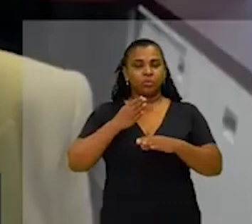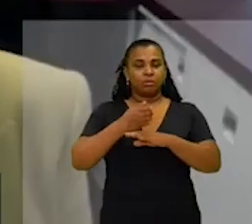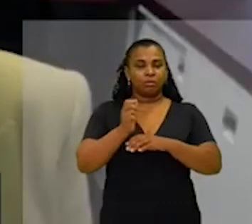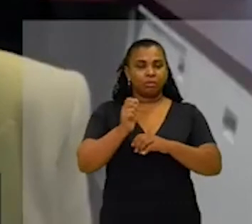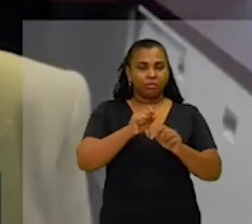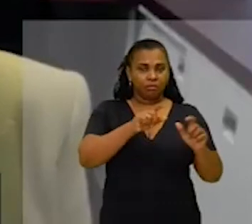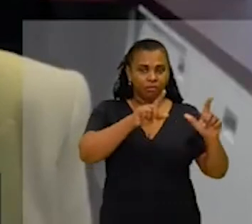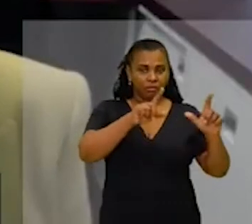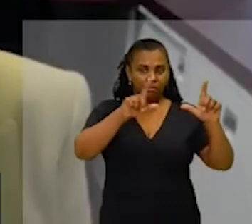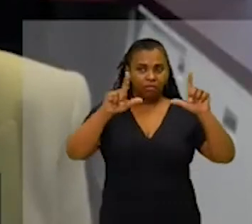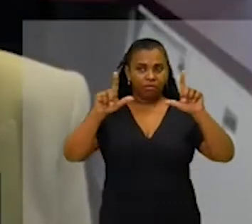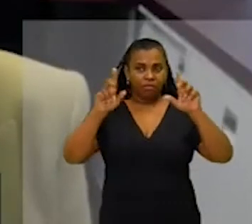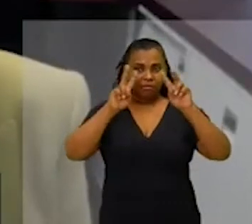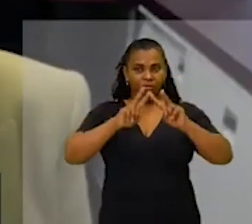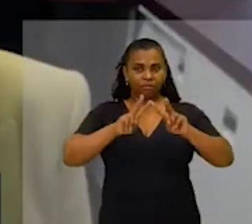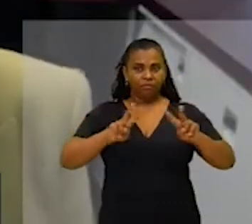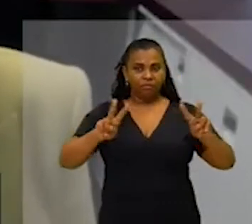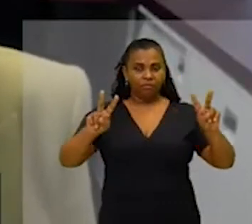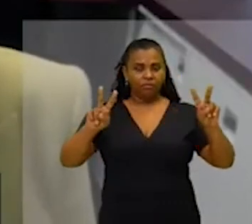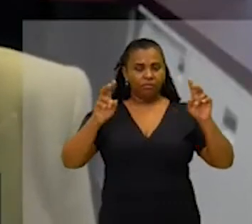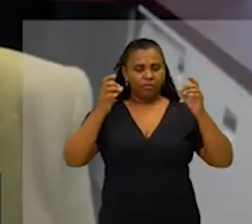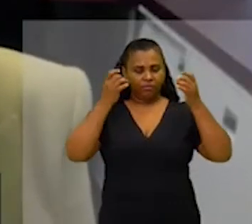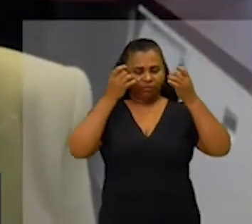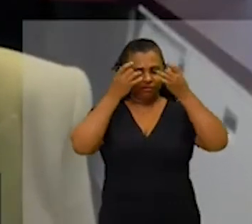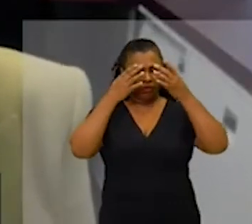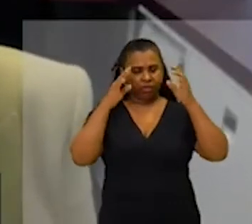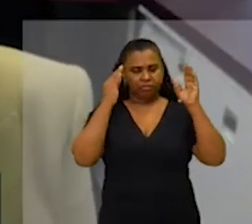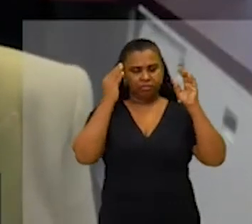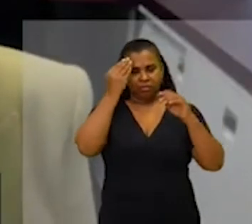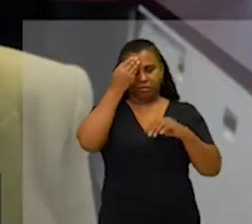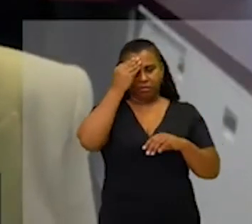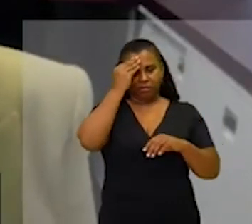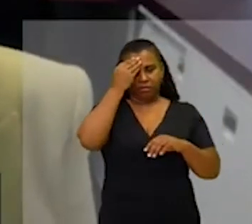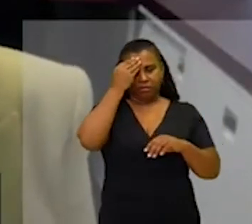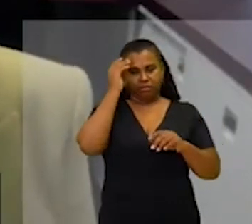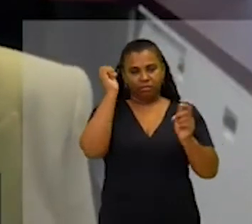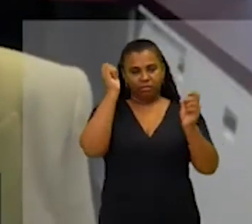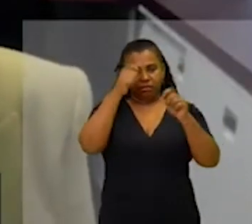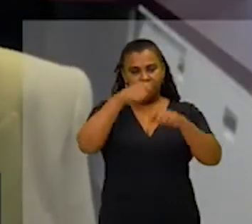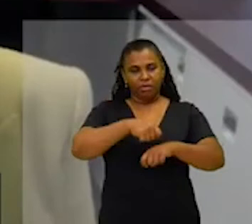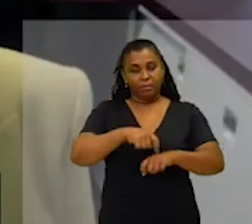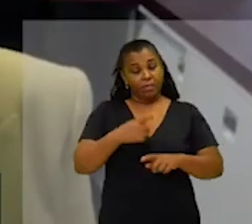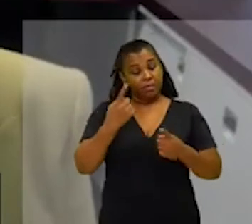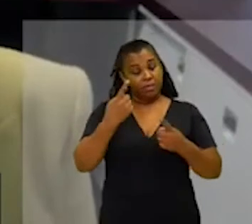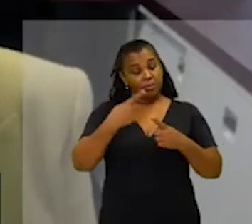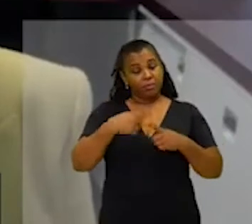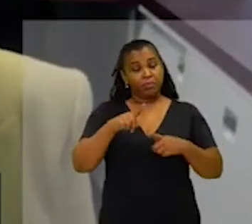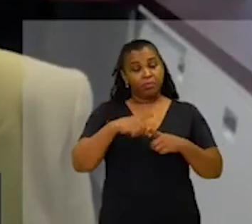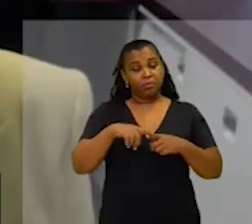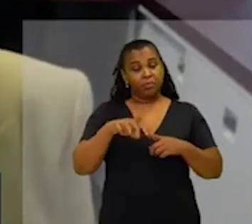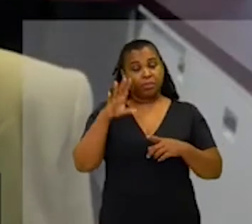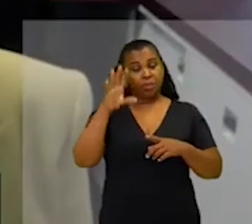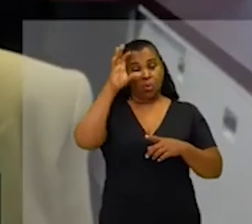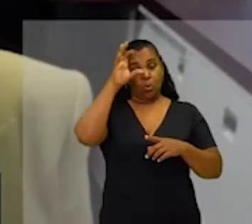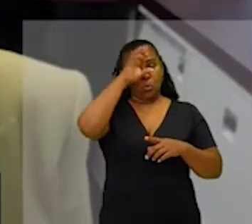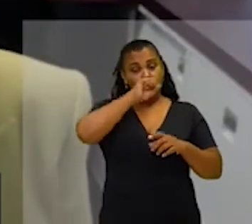transparência é fácil de entender o problema é que a a compreensão do sistema das informações estão